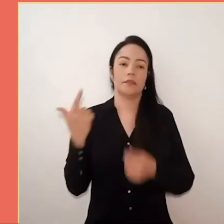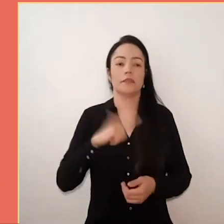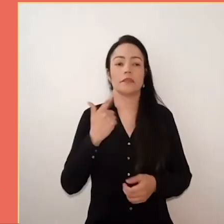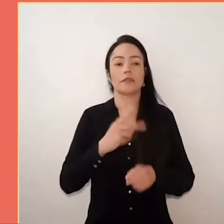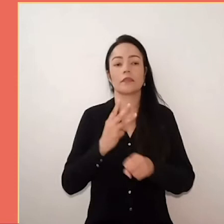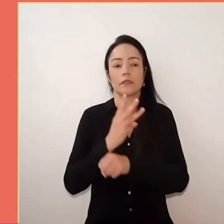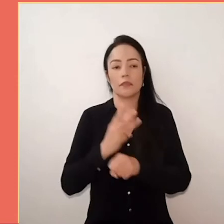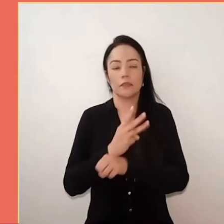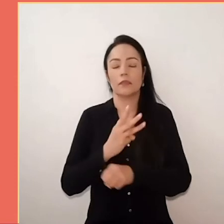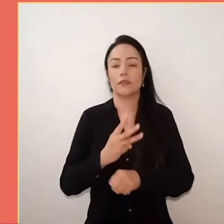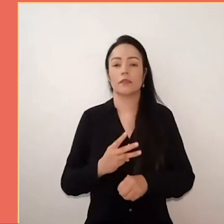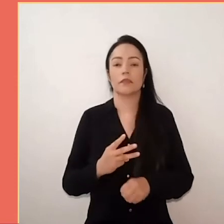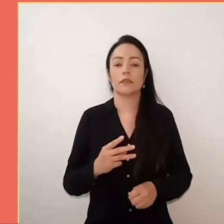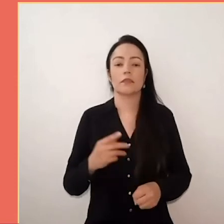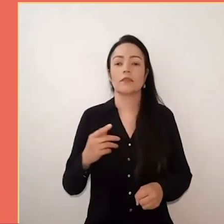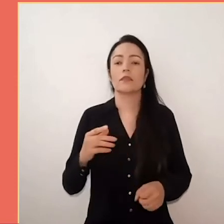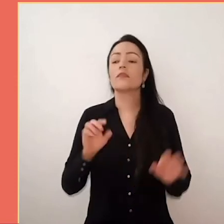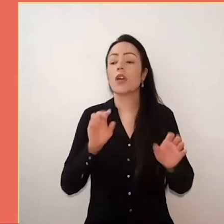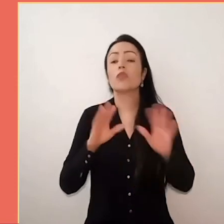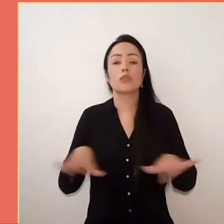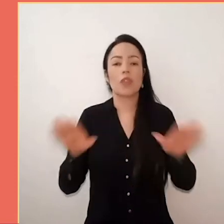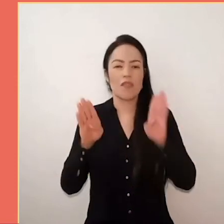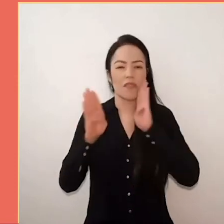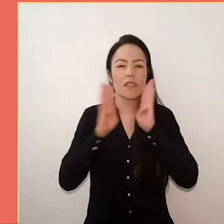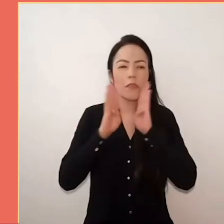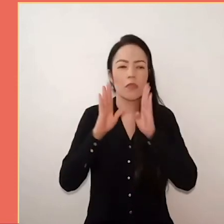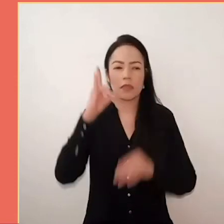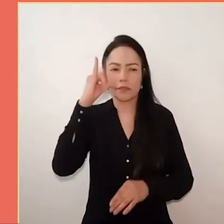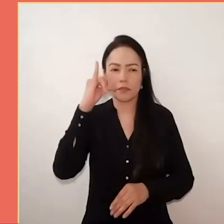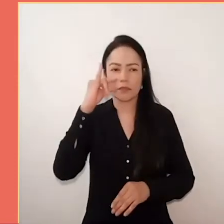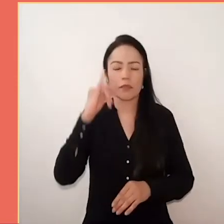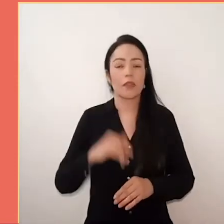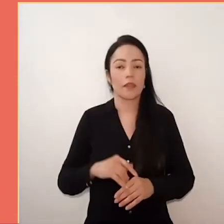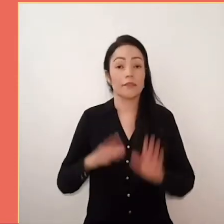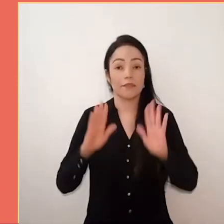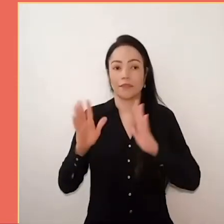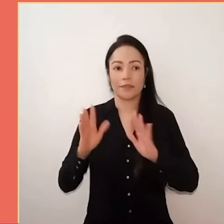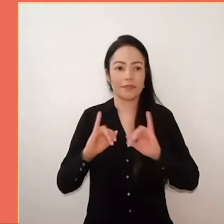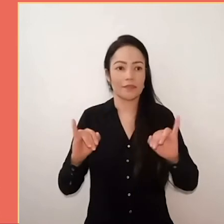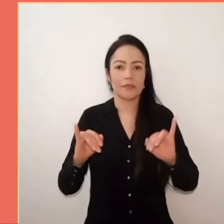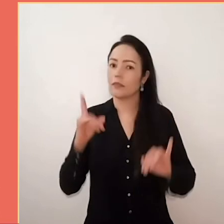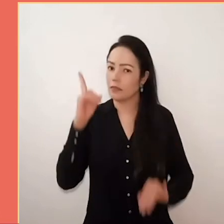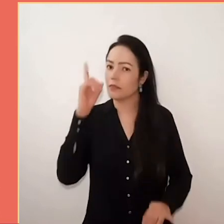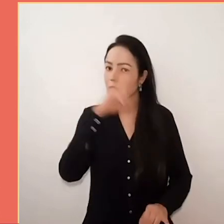tudo isso que nós sabemos, o Facebook, o Instagram. E nós já dizíamos: "Gente, é muito difícil o mundo contemporâneo